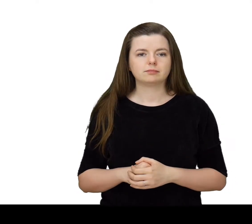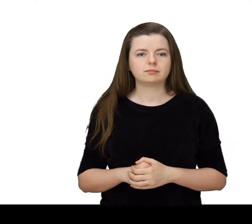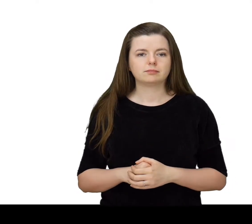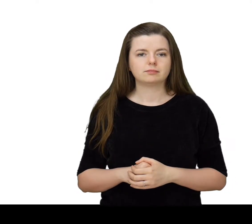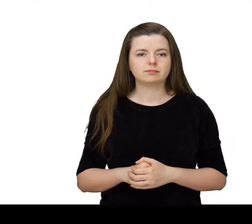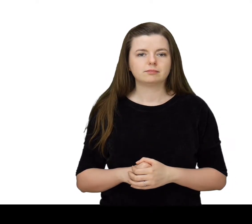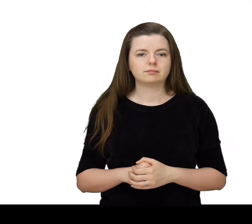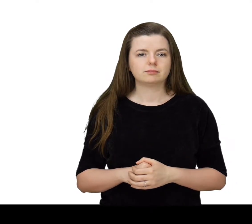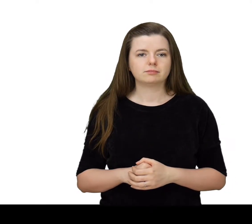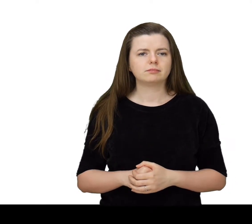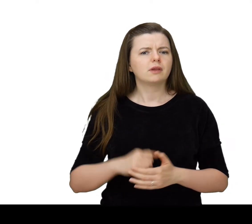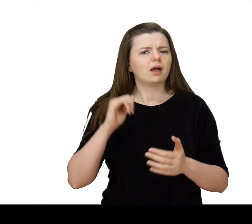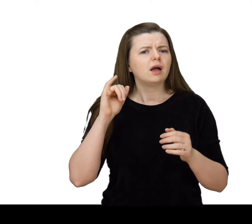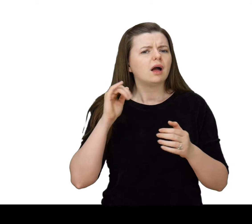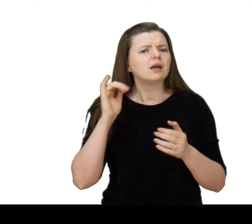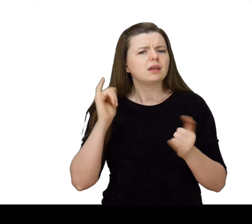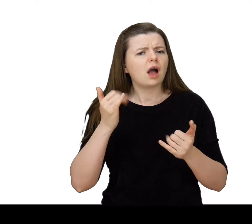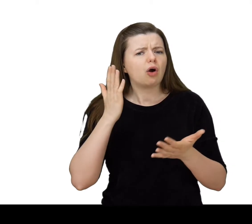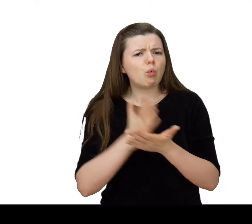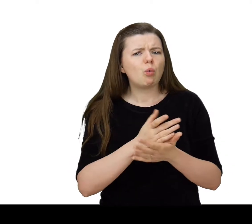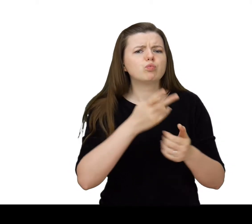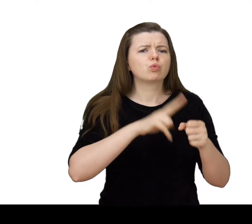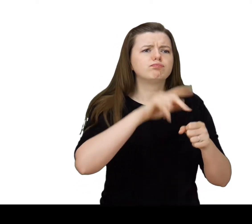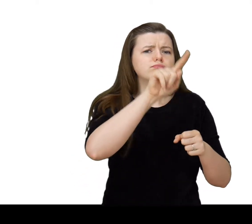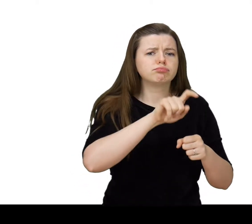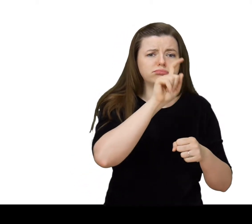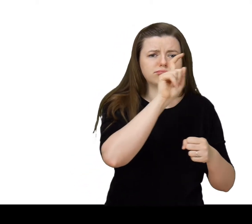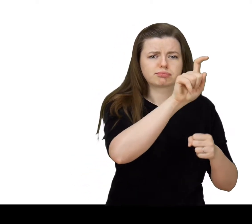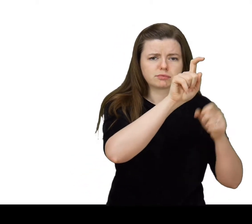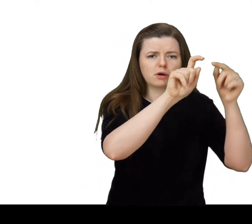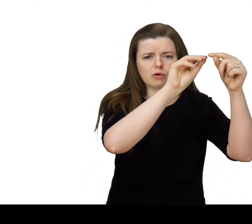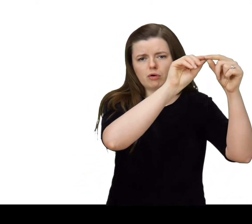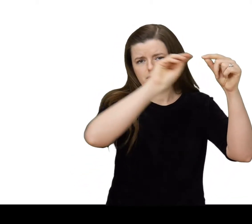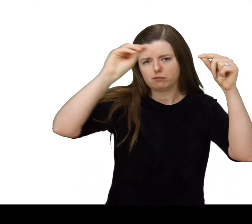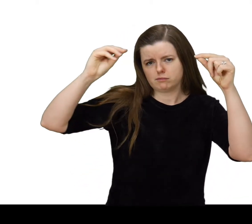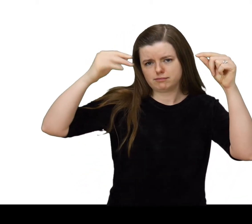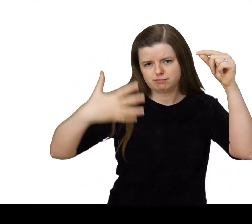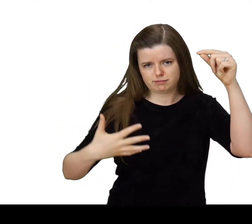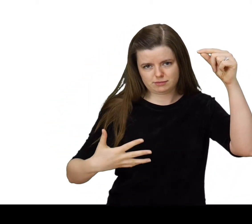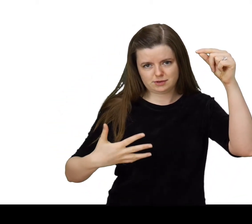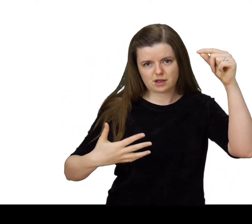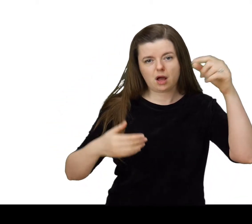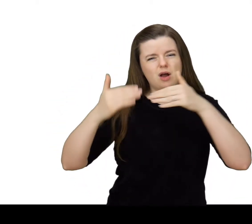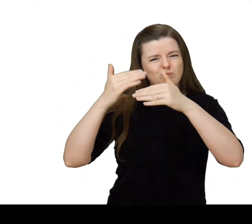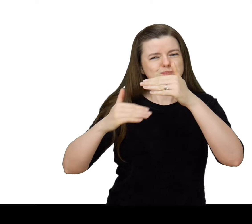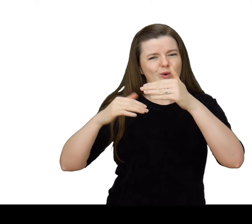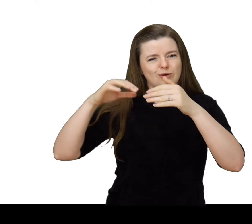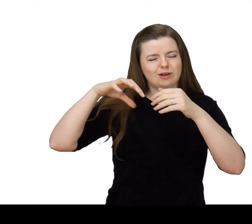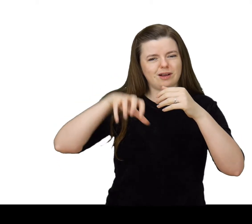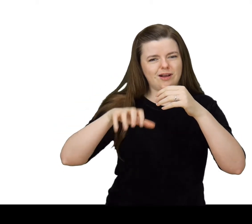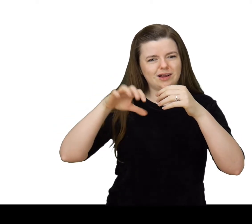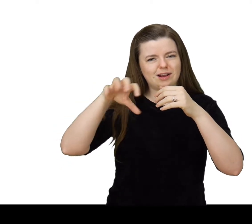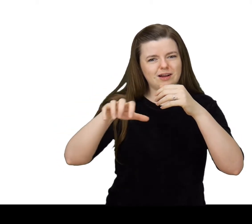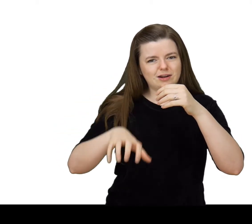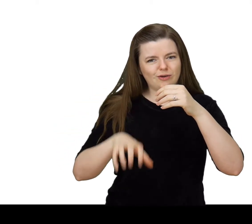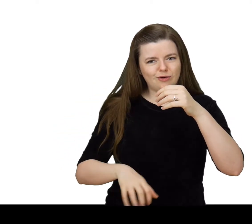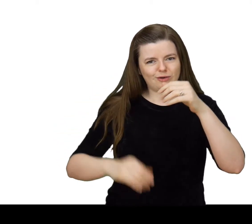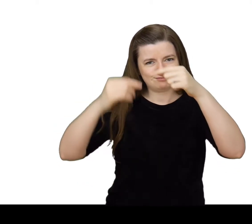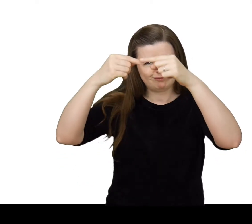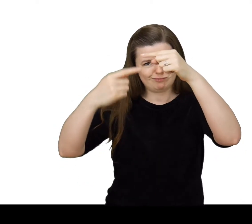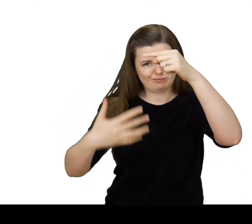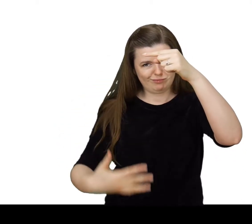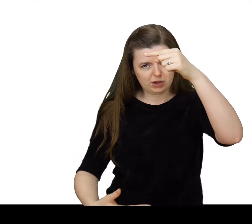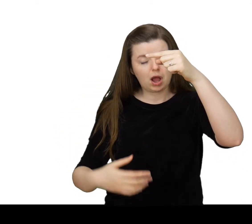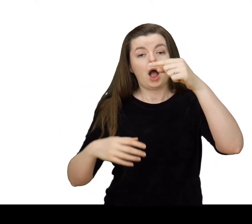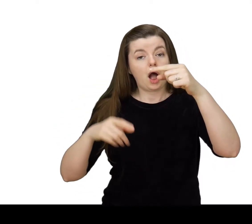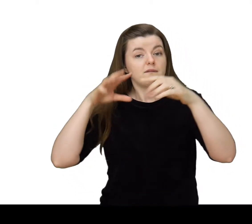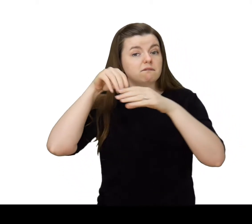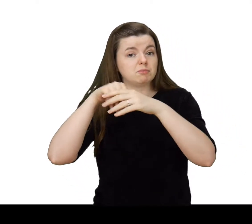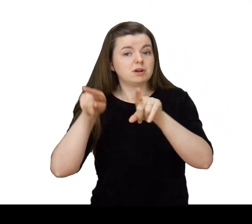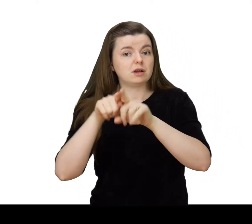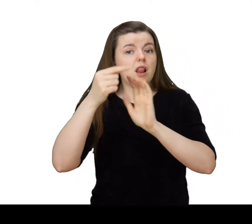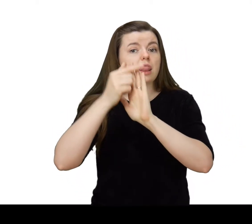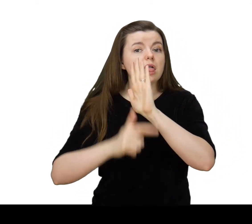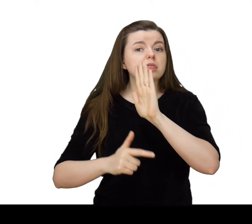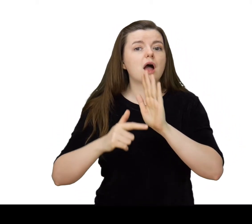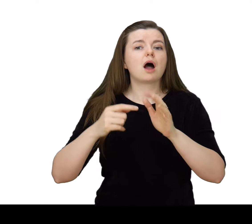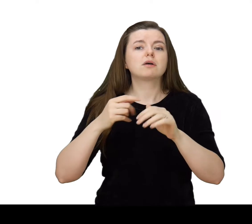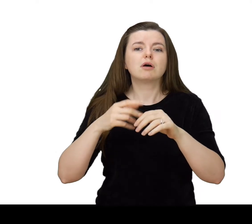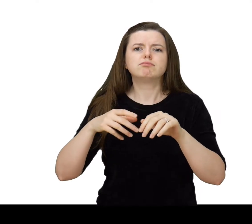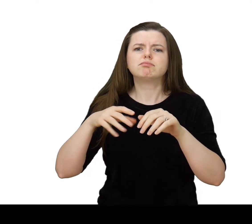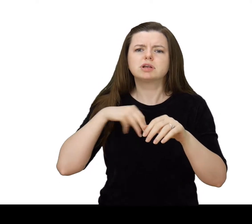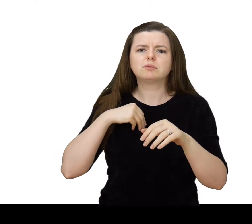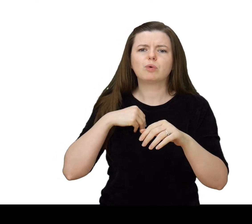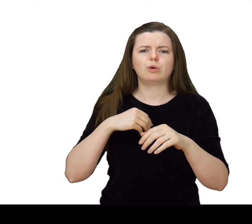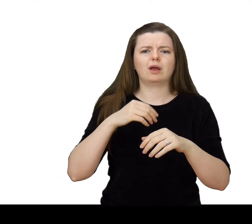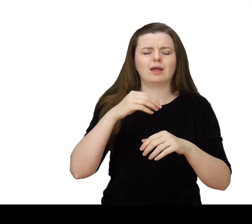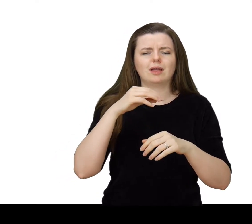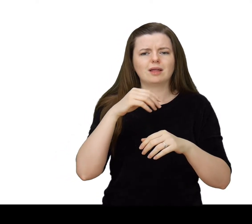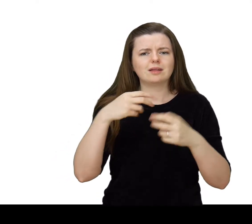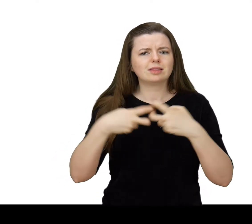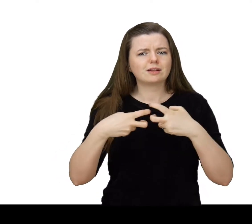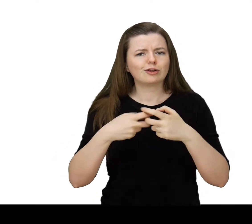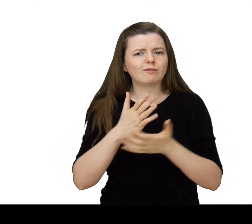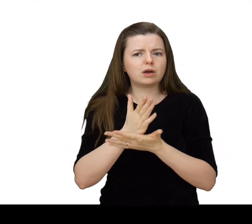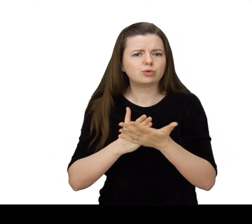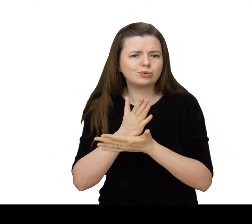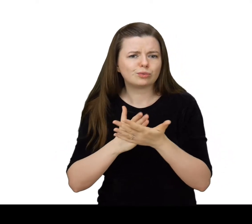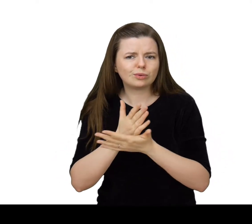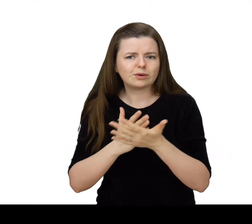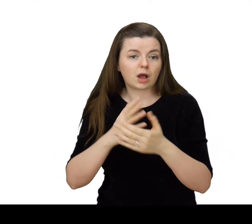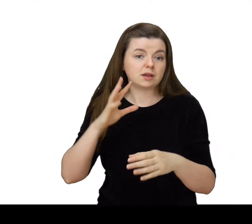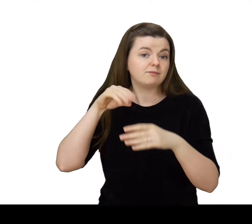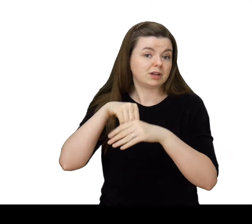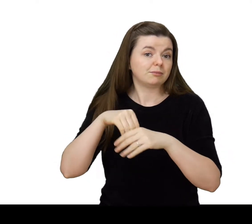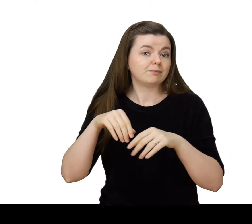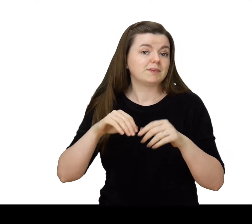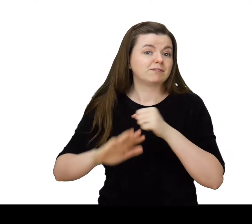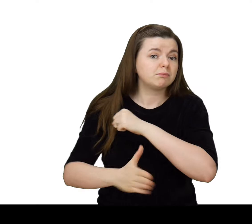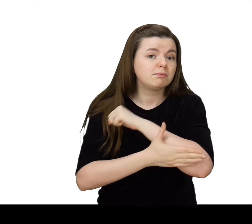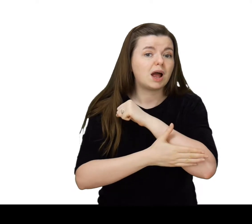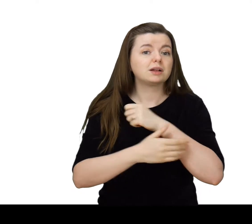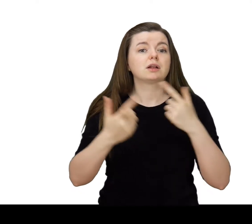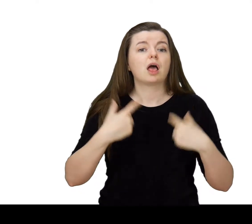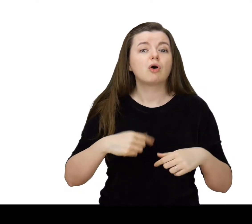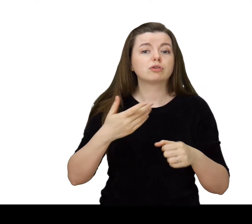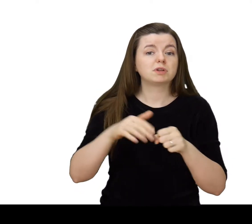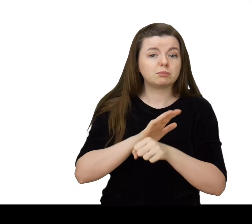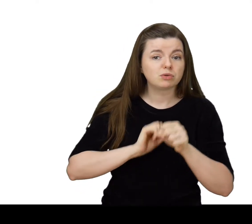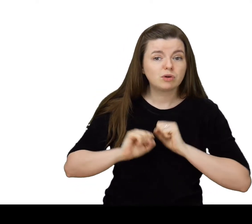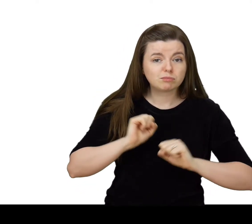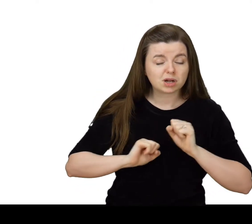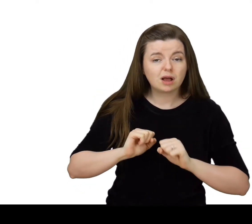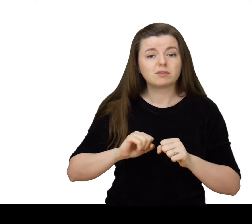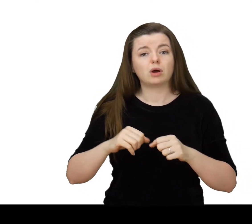Po wybraniu właściwej zakładki wyświetlają się podkategorie wraz z listą dostępnych e-usług, w tym form wsparcia dedykowanych osobom z niepełnosprawnościami,